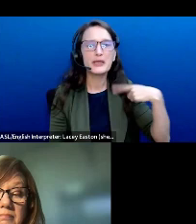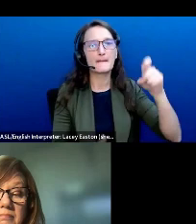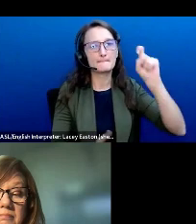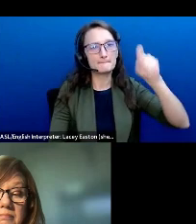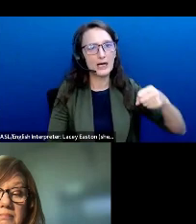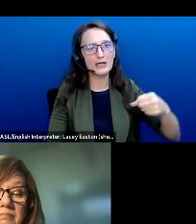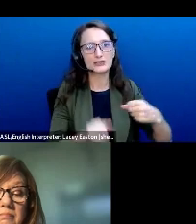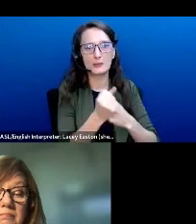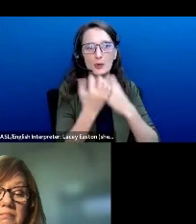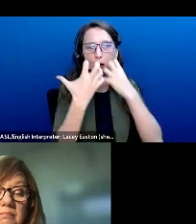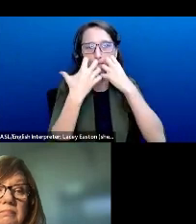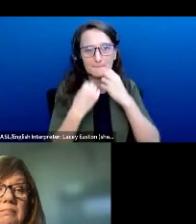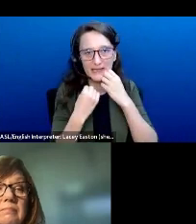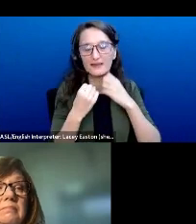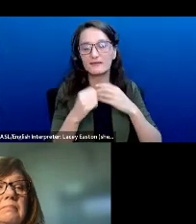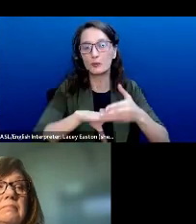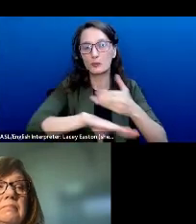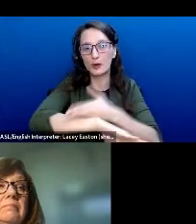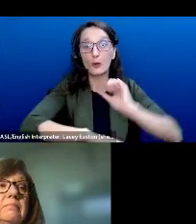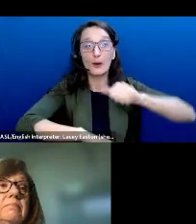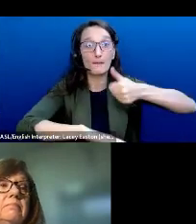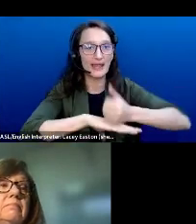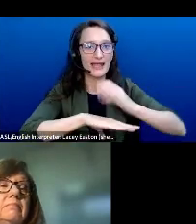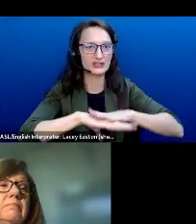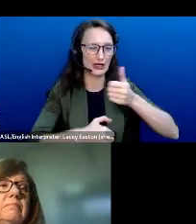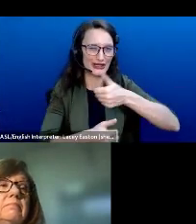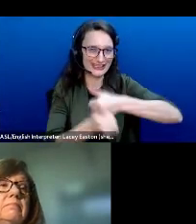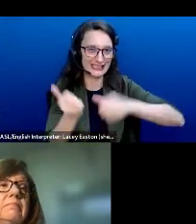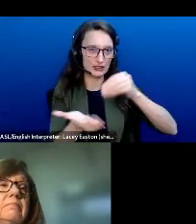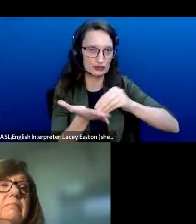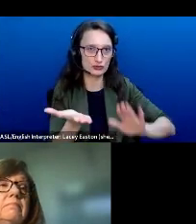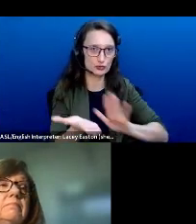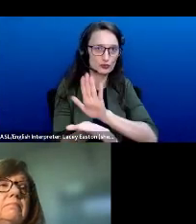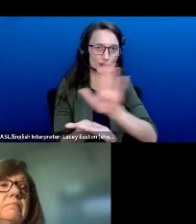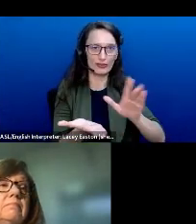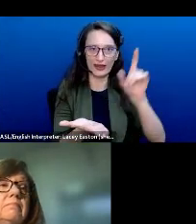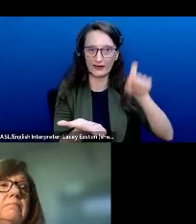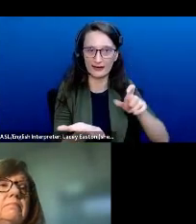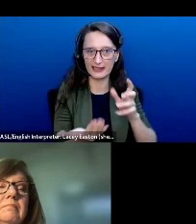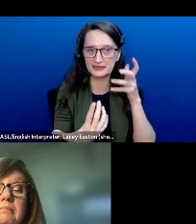las necesidades del niño. Ese es solo un resumen rápido de IDEA. Siguiente diapositiva,